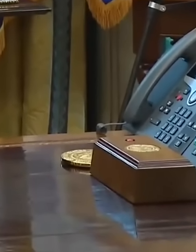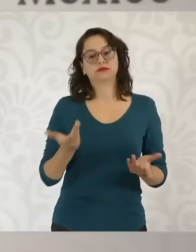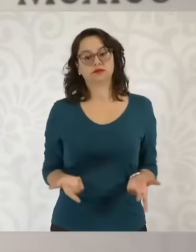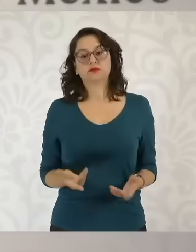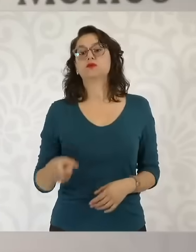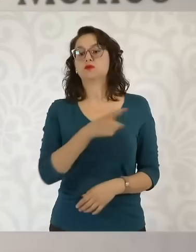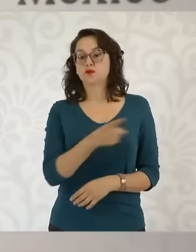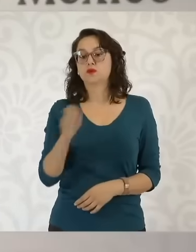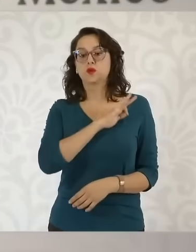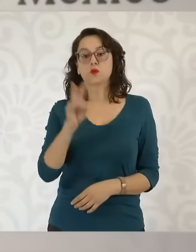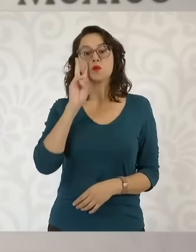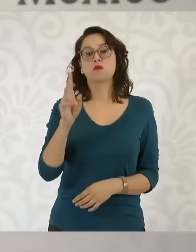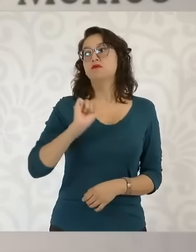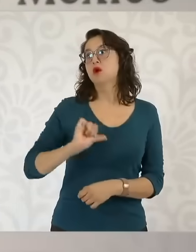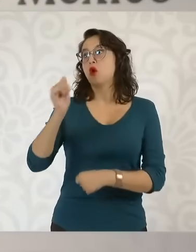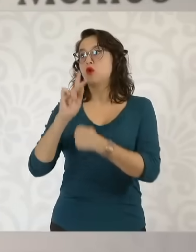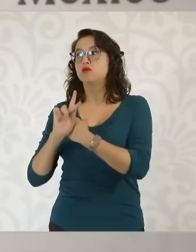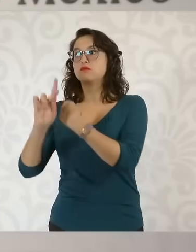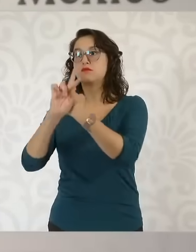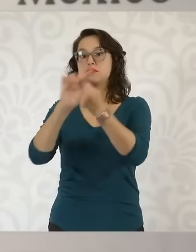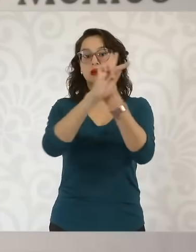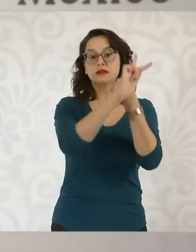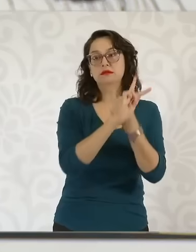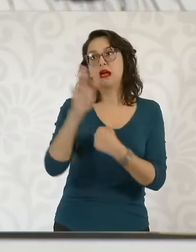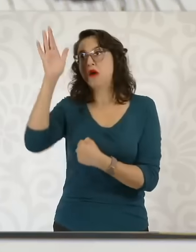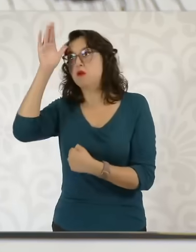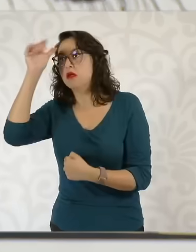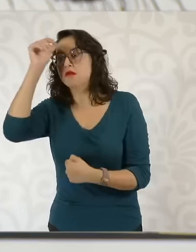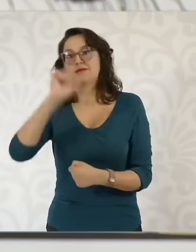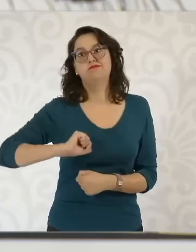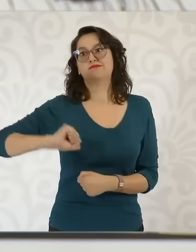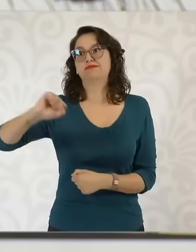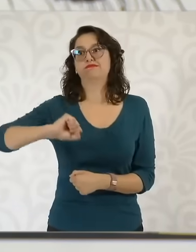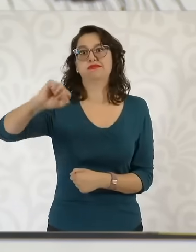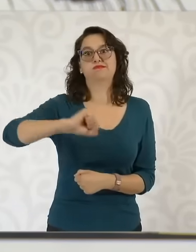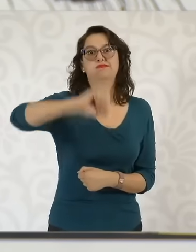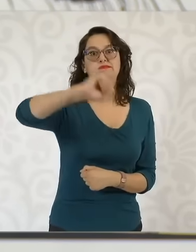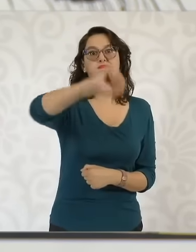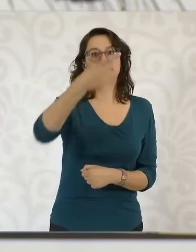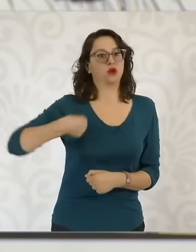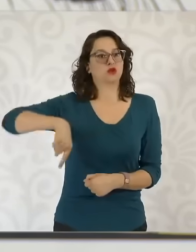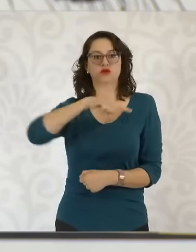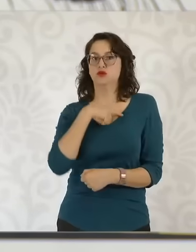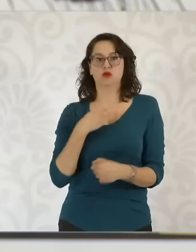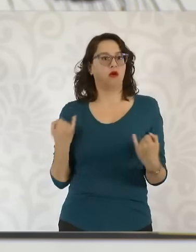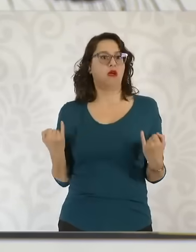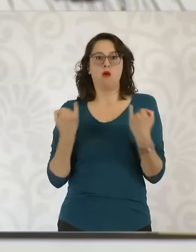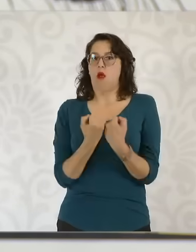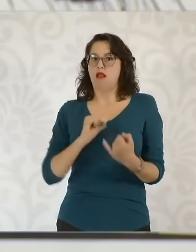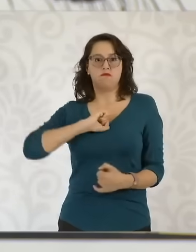con los otros países, pues en realidad nosotros nos quedamos igual que como estábamos. Segundo,